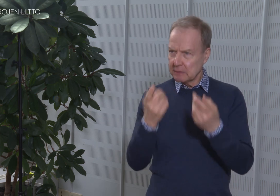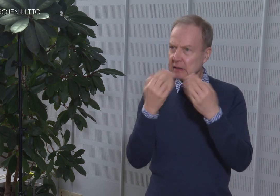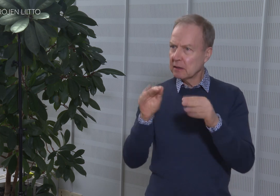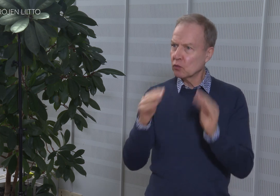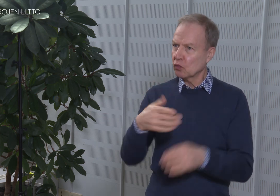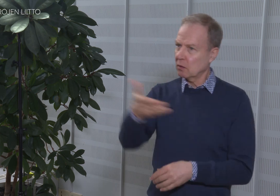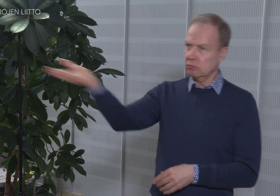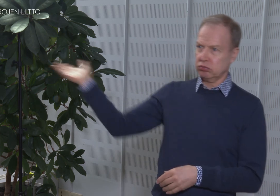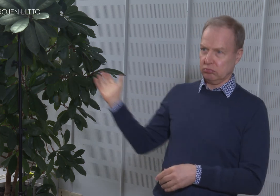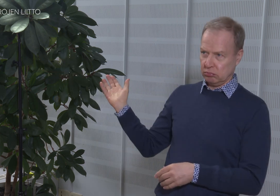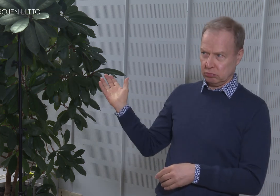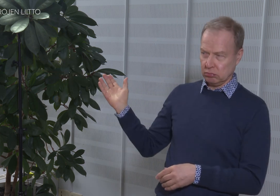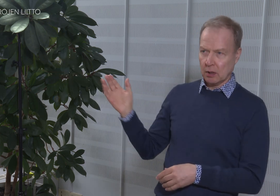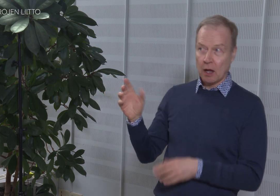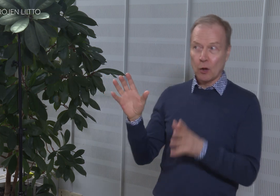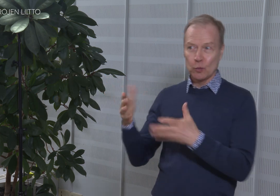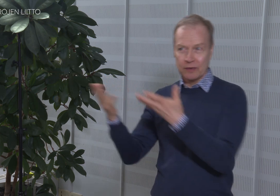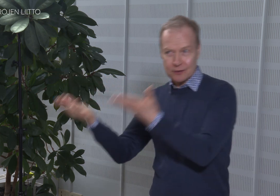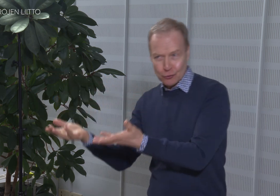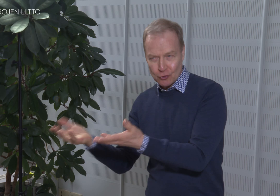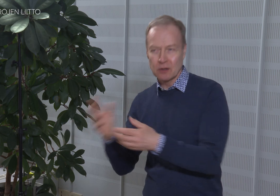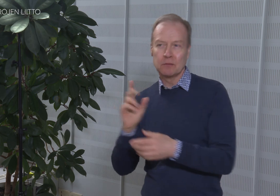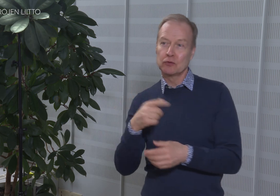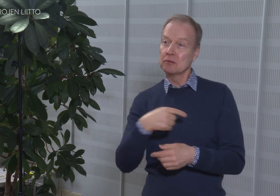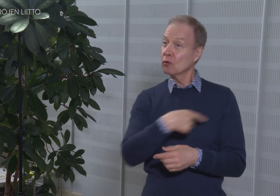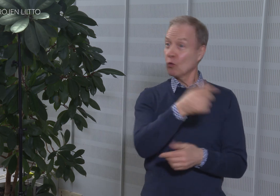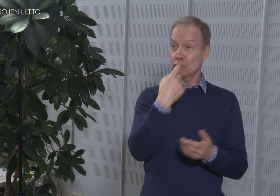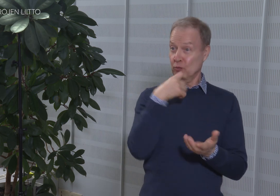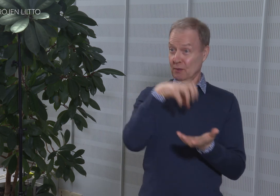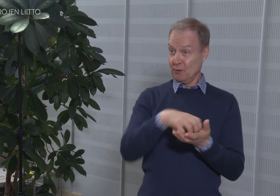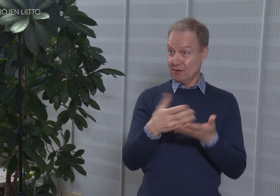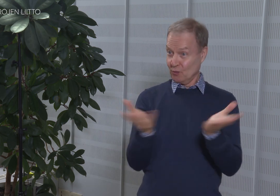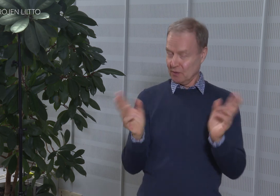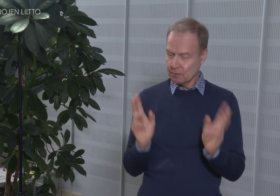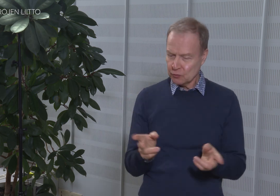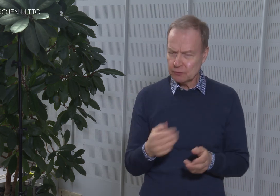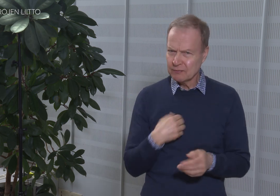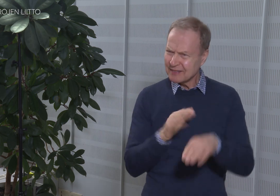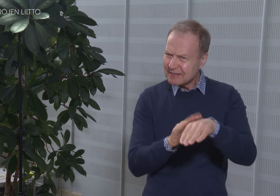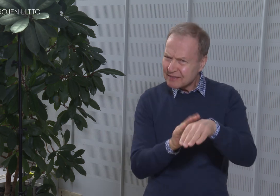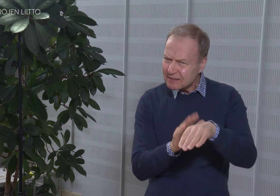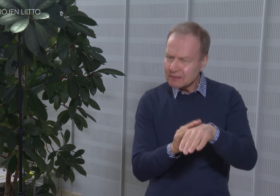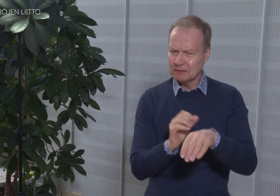että työryhmän työstä tulee tiedottaa sekä kotimaisilla viittomakielillä -